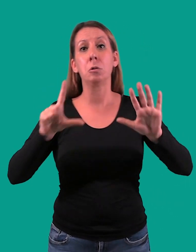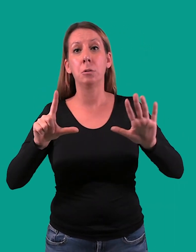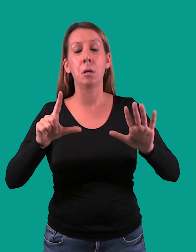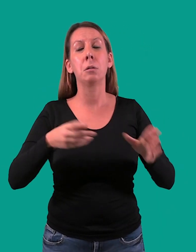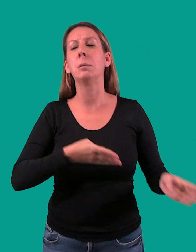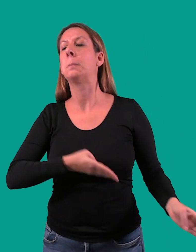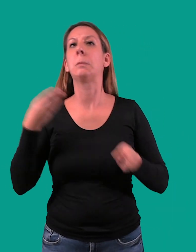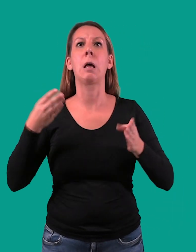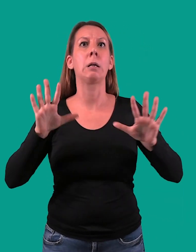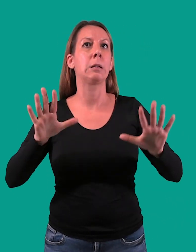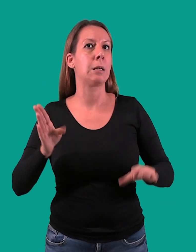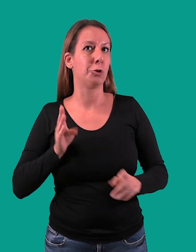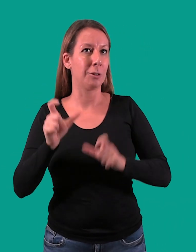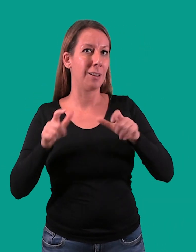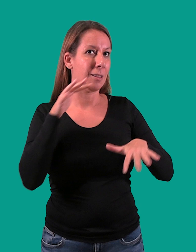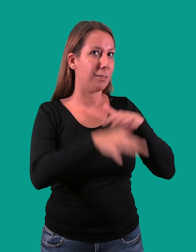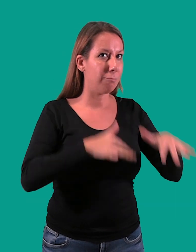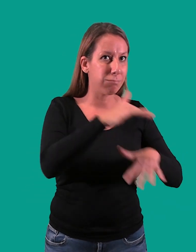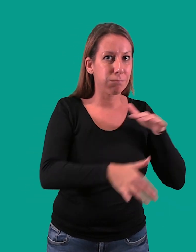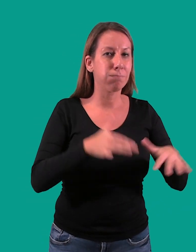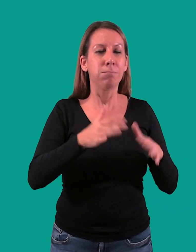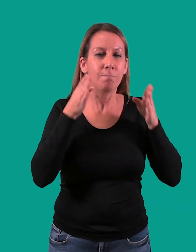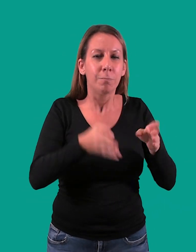ma l'obiettivo principale rimane il servizio pneumatici.